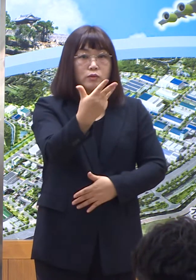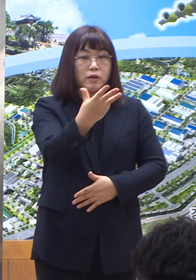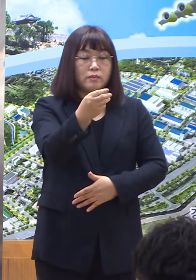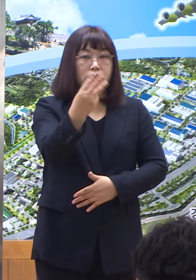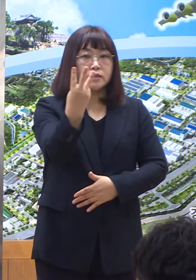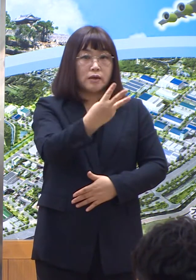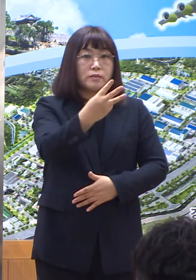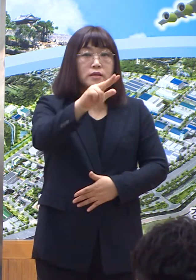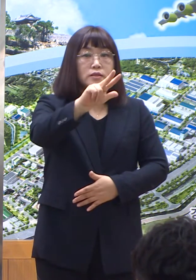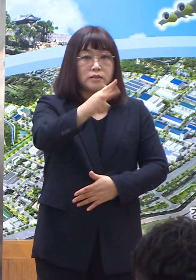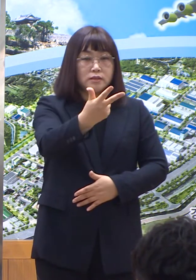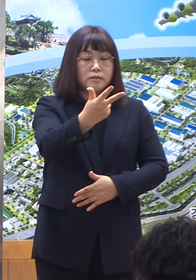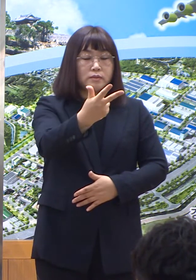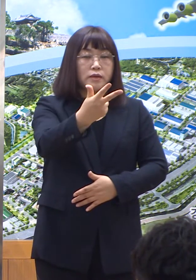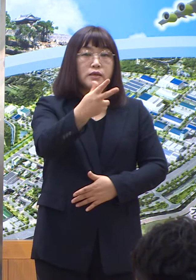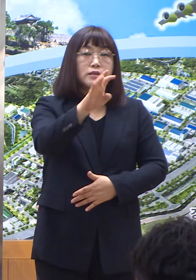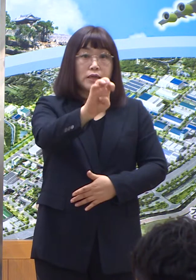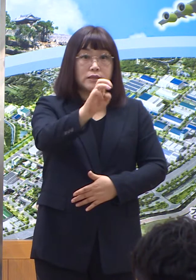코로나19 검사를 실시하였습니다.